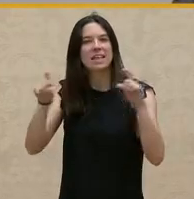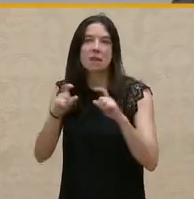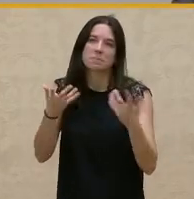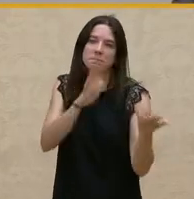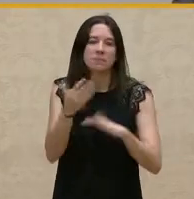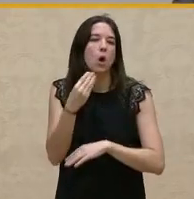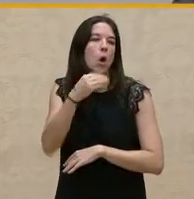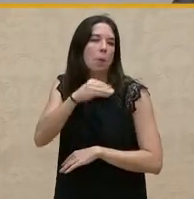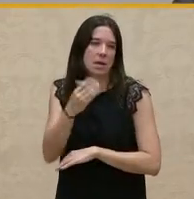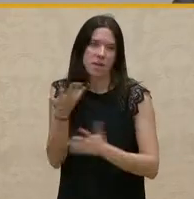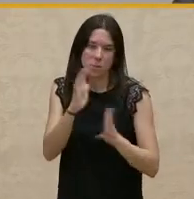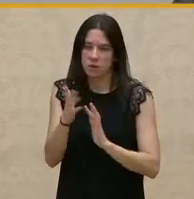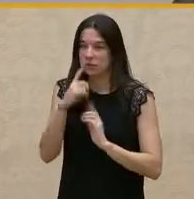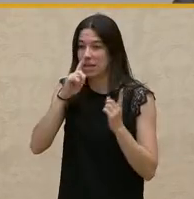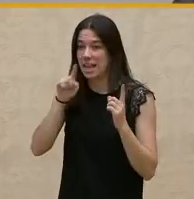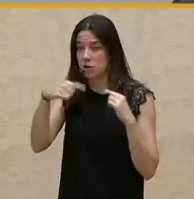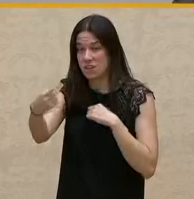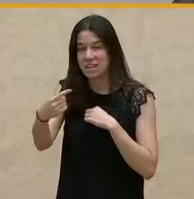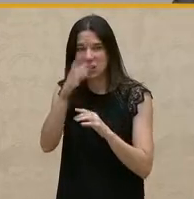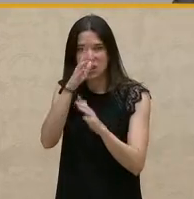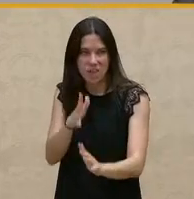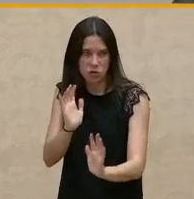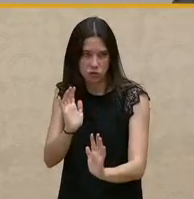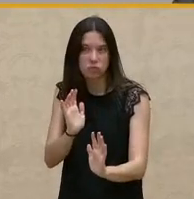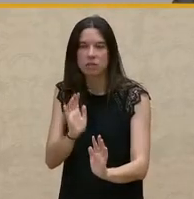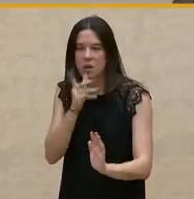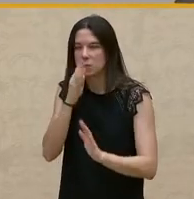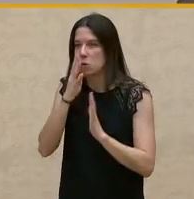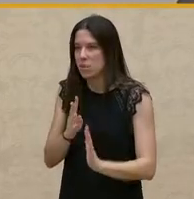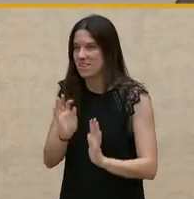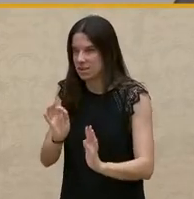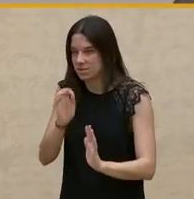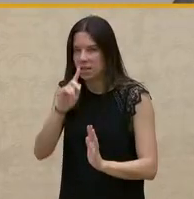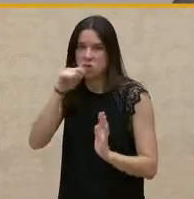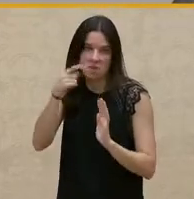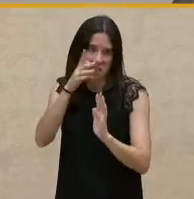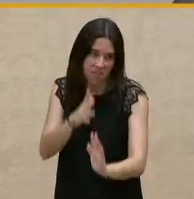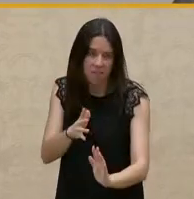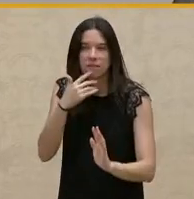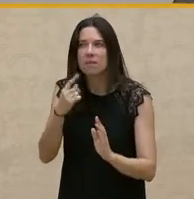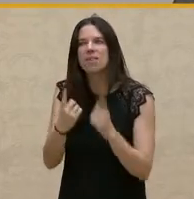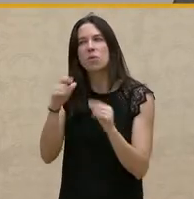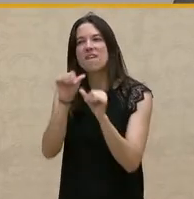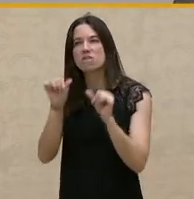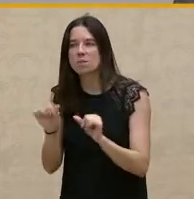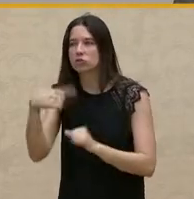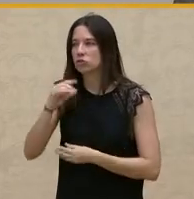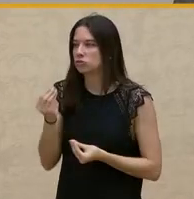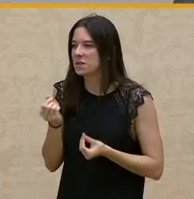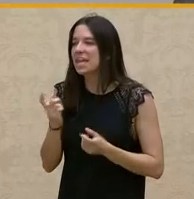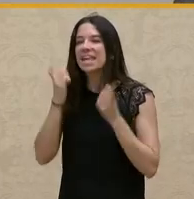el próximo año haremos diez años, pero, de alguna manera, estamos intentando estar al